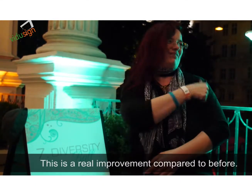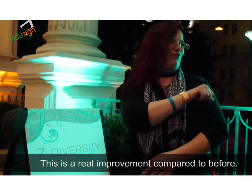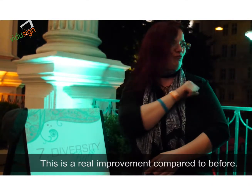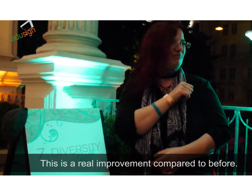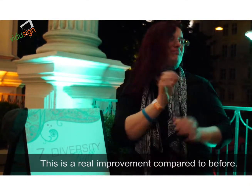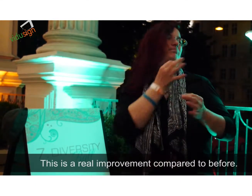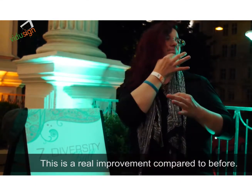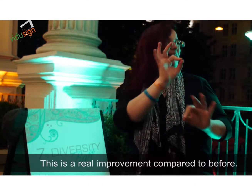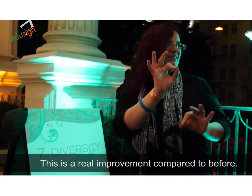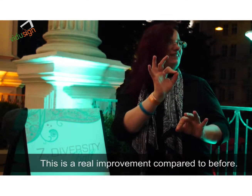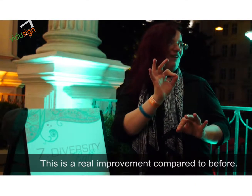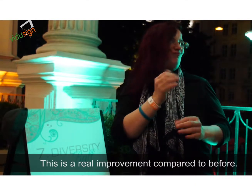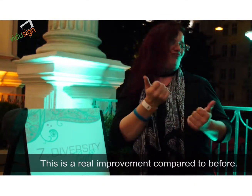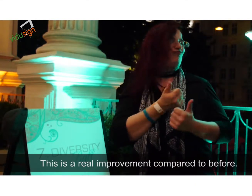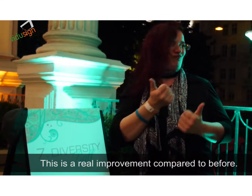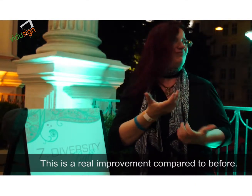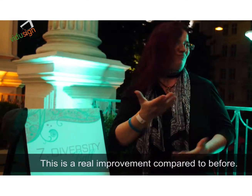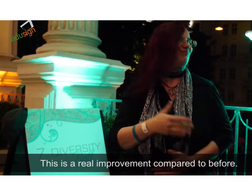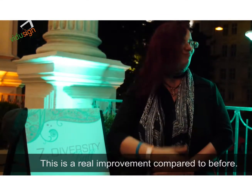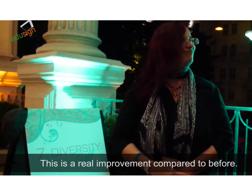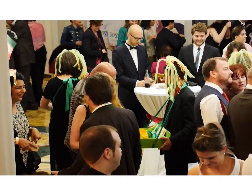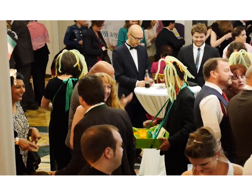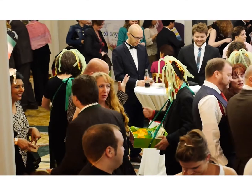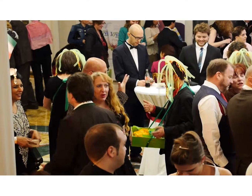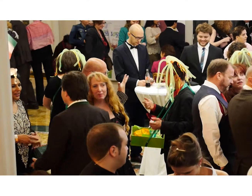Aquesta és una gran millora respecte a abans.